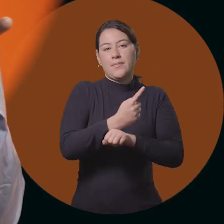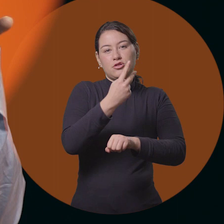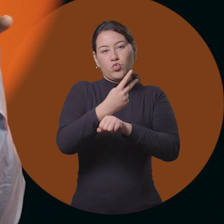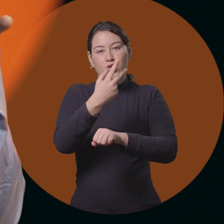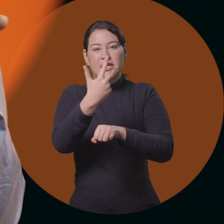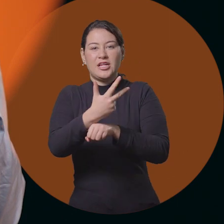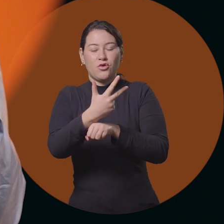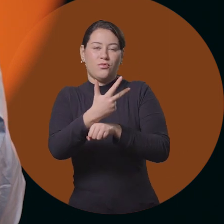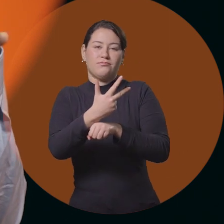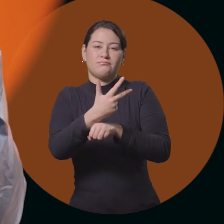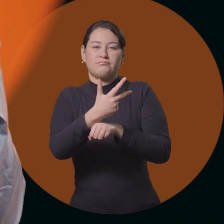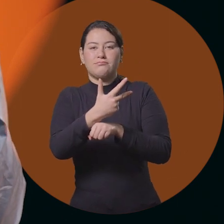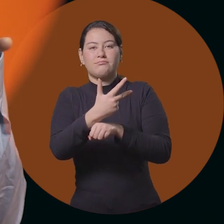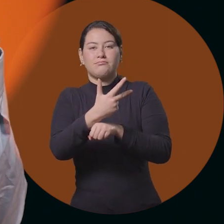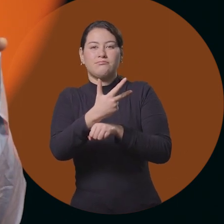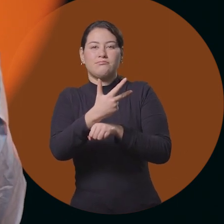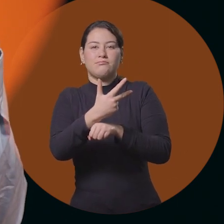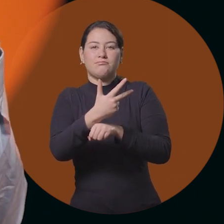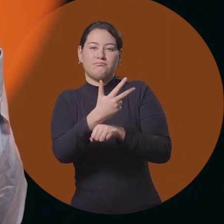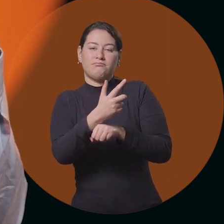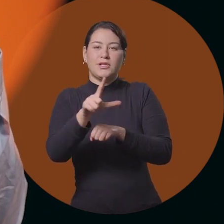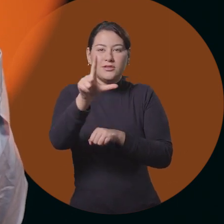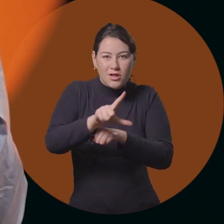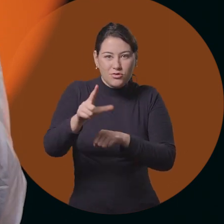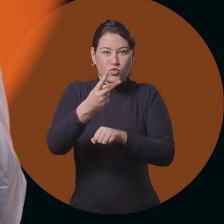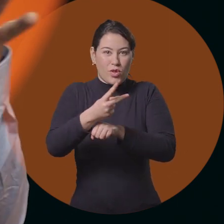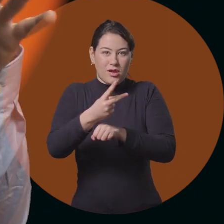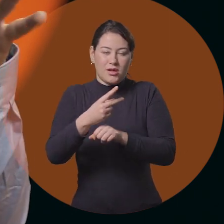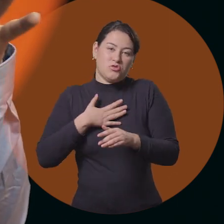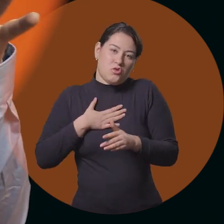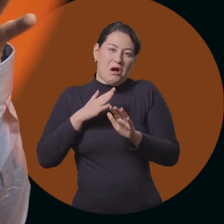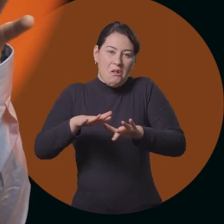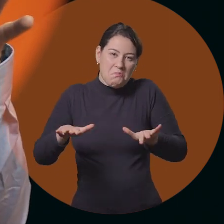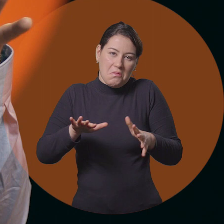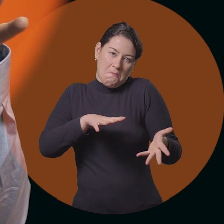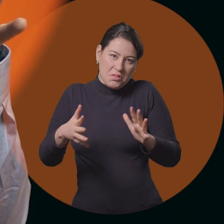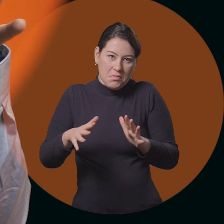de mi pasaje por secundaria fui un alumno mediocre, digamos,